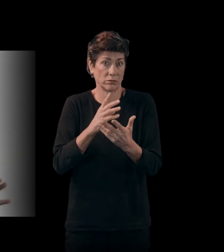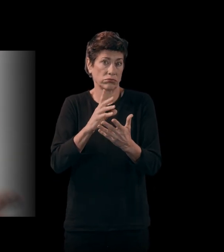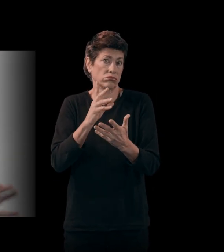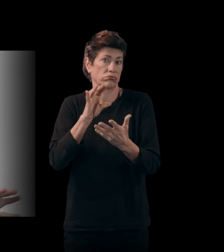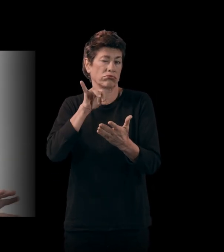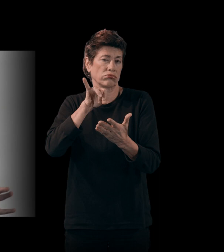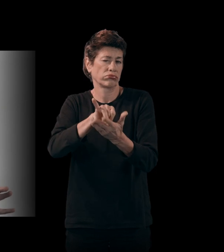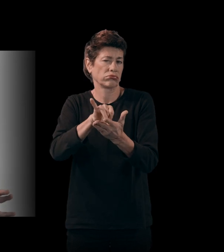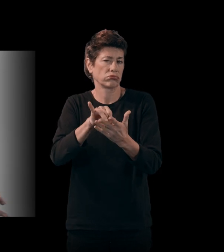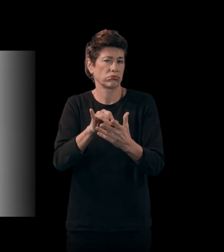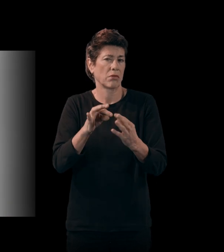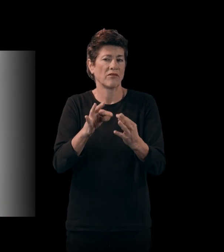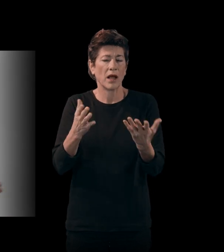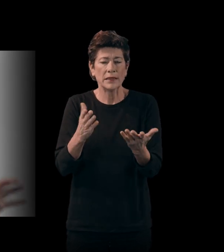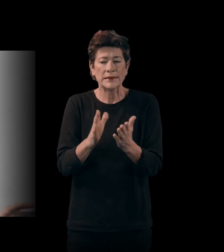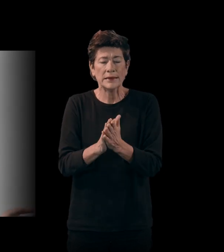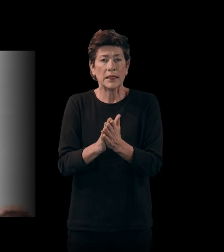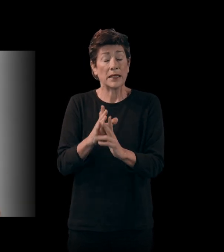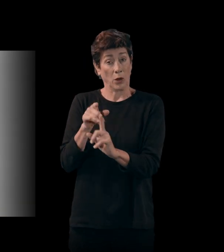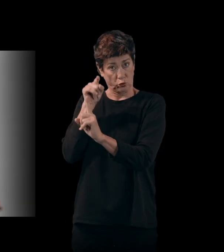Pour simplifier, vous poser des questions, il y a vous et il y a eux.